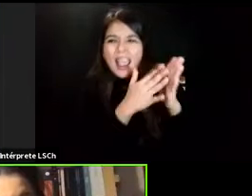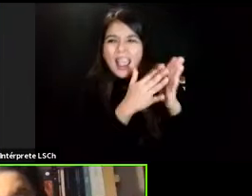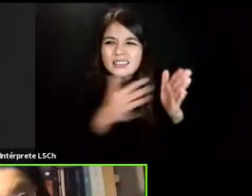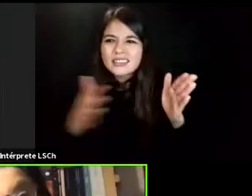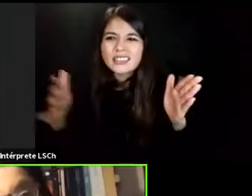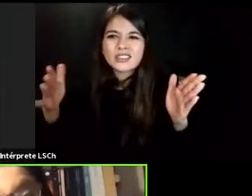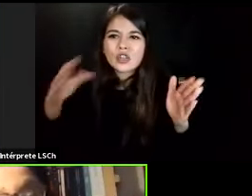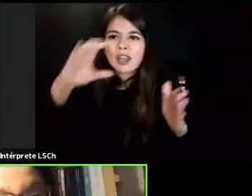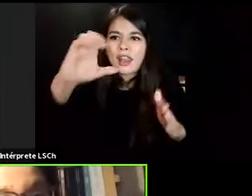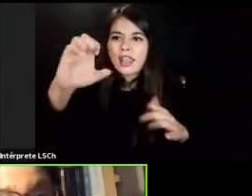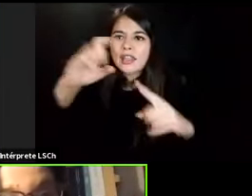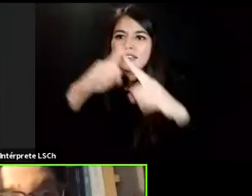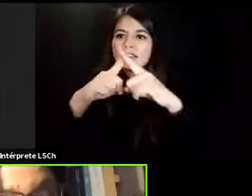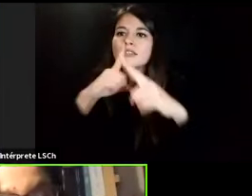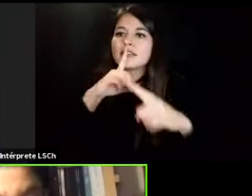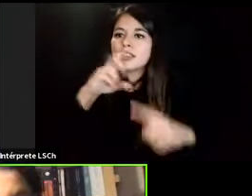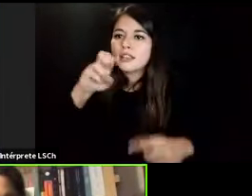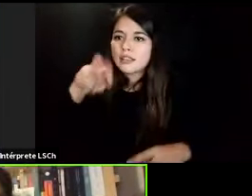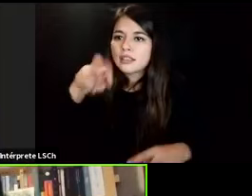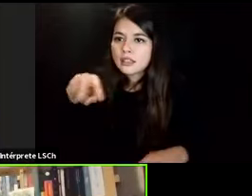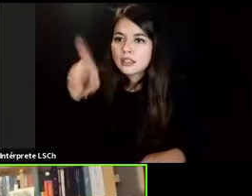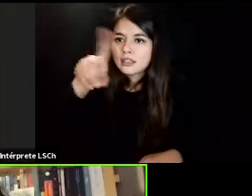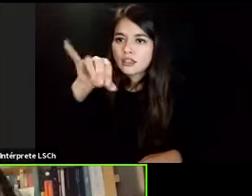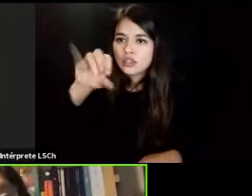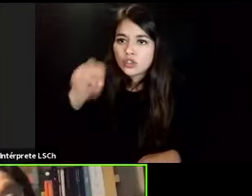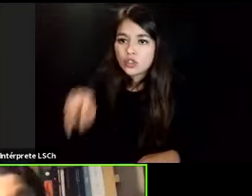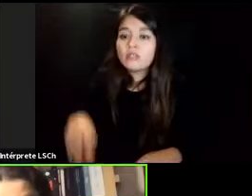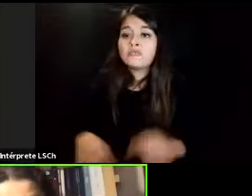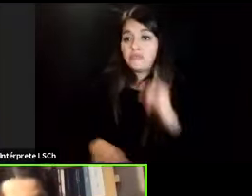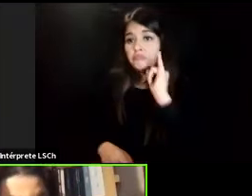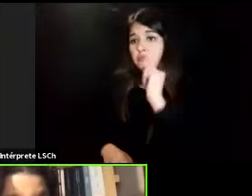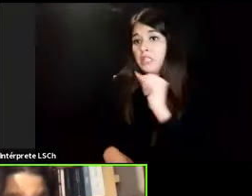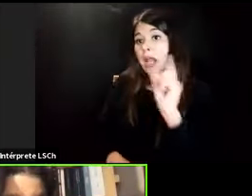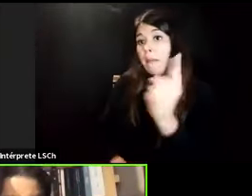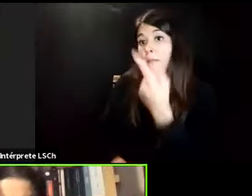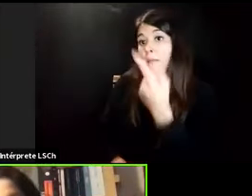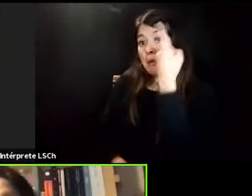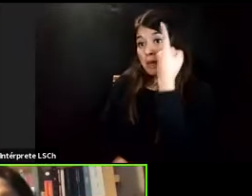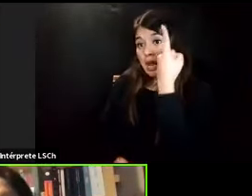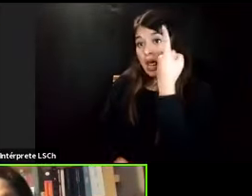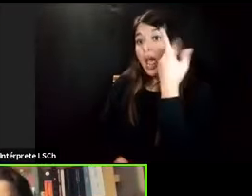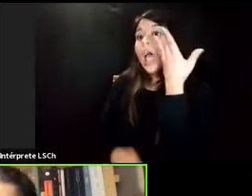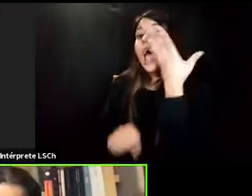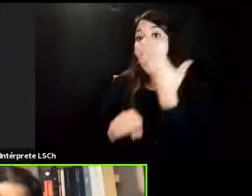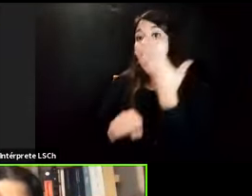si sobre la primera hay estudios yo la verdad para ser honesta temas